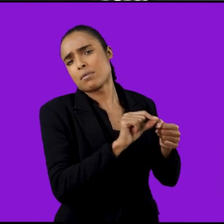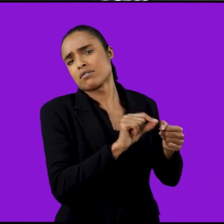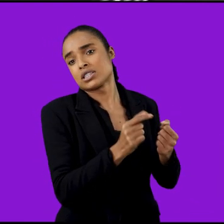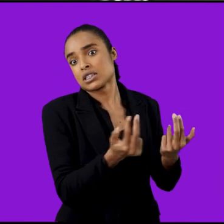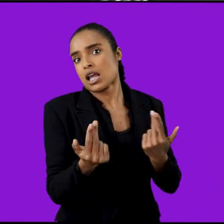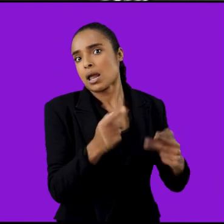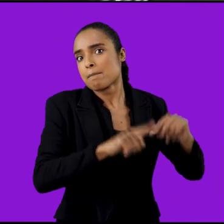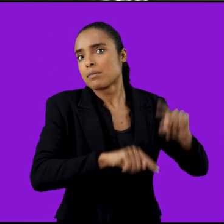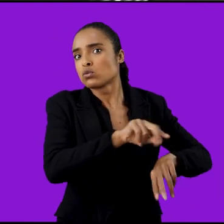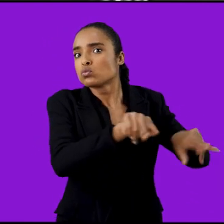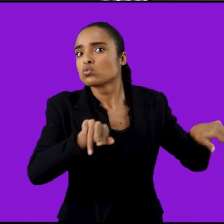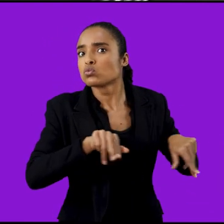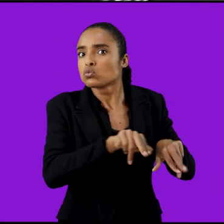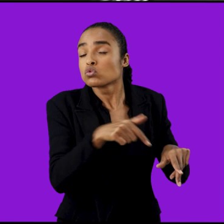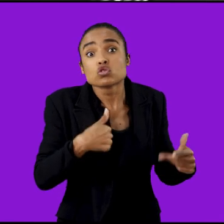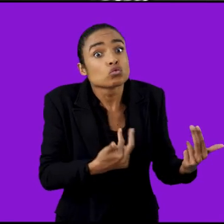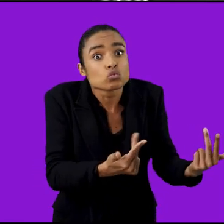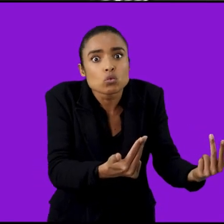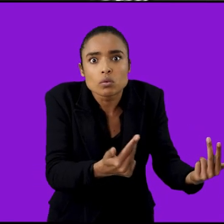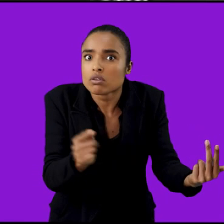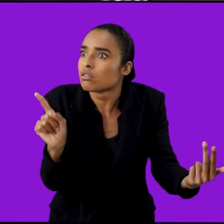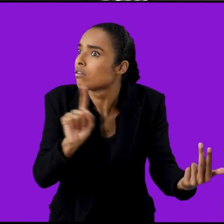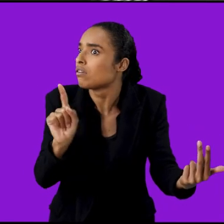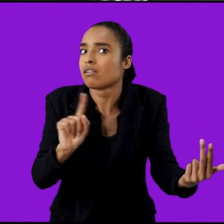coisa… Nossa, olha como tá verdinha a grama… Vou fazer a mesma coisa… E não é isso…